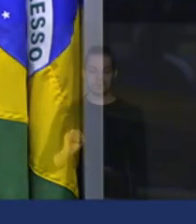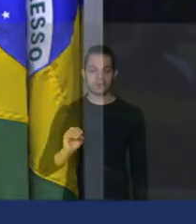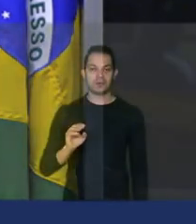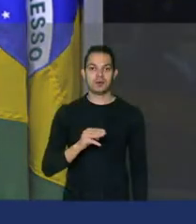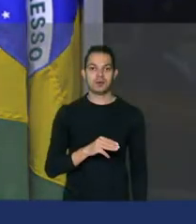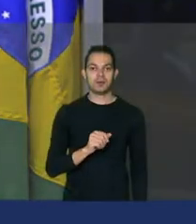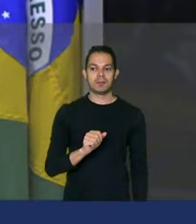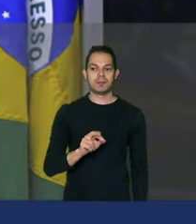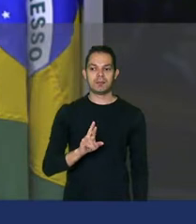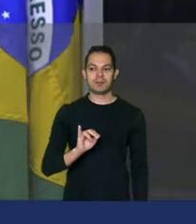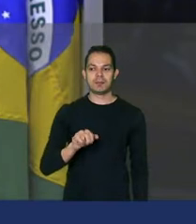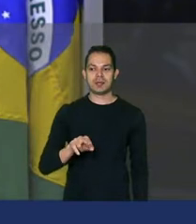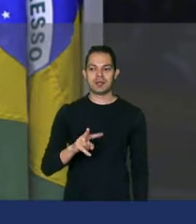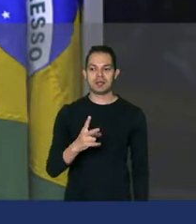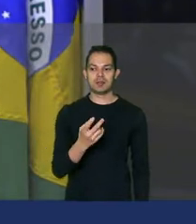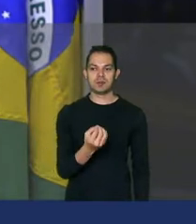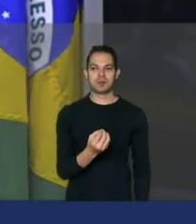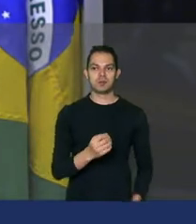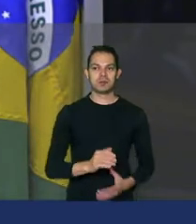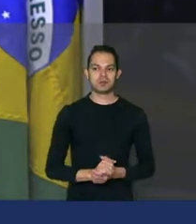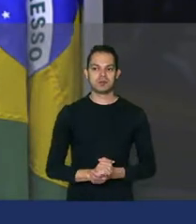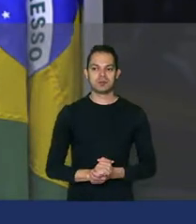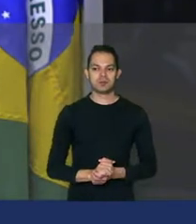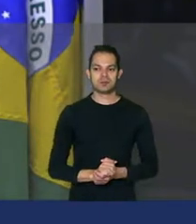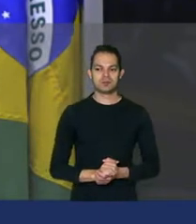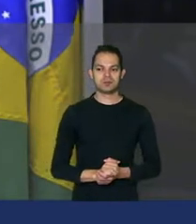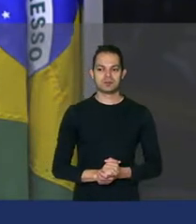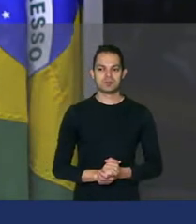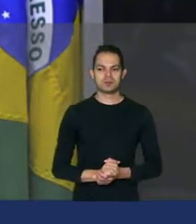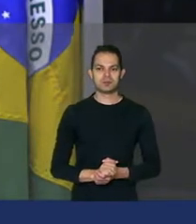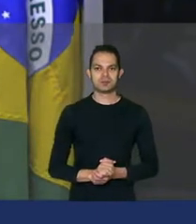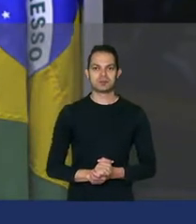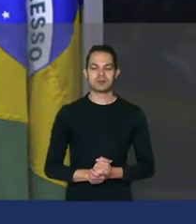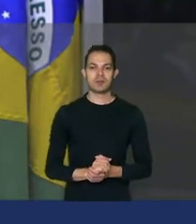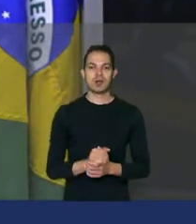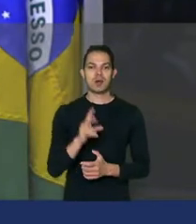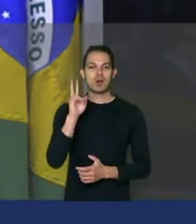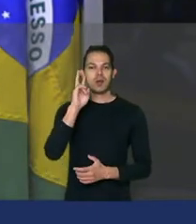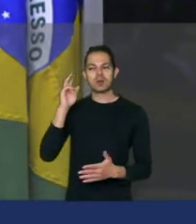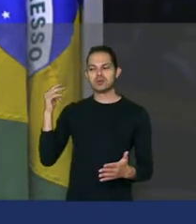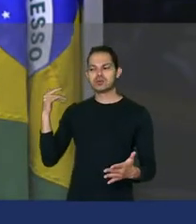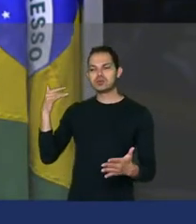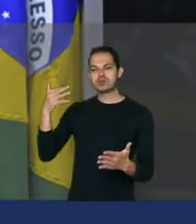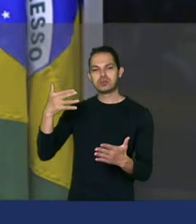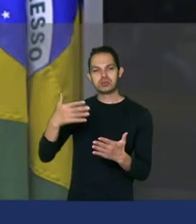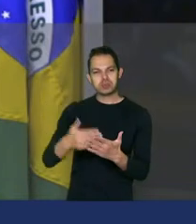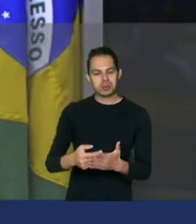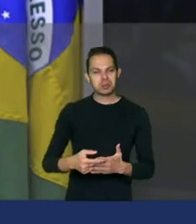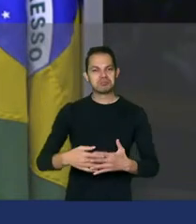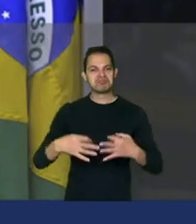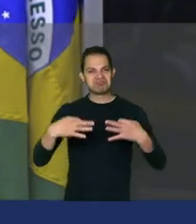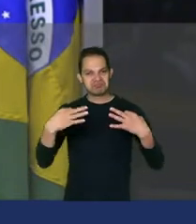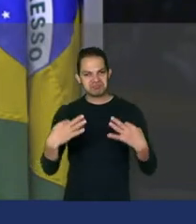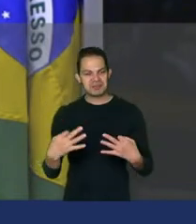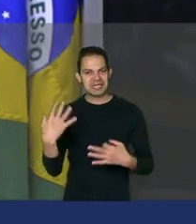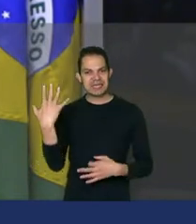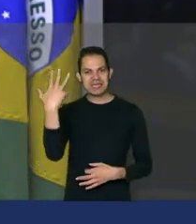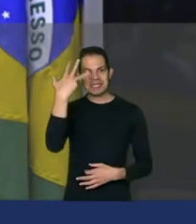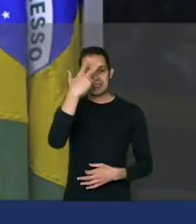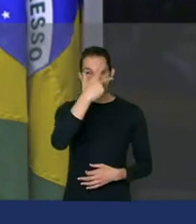FLÁVIO MARINHO. PASTOR FLÁVIO MARINHO TEM UM HISTÓRICO LINDO DENTRO DA CEADER. COMEÇOU AINDA MUITO